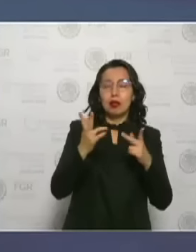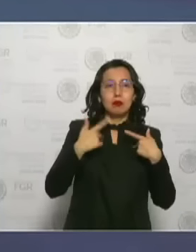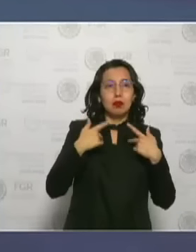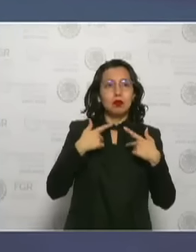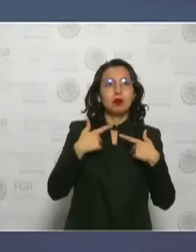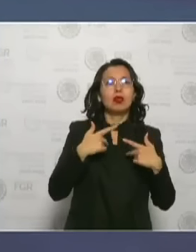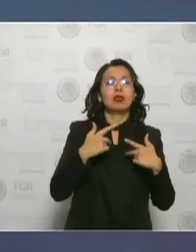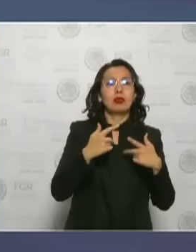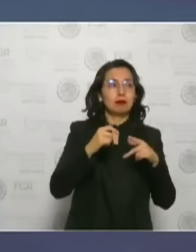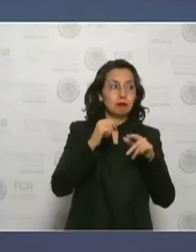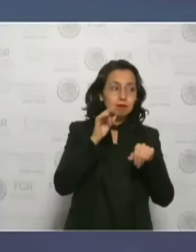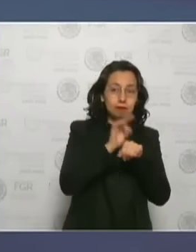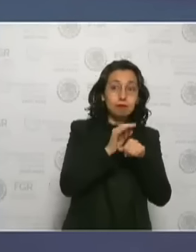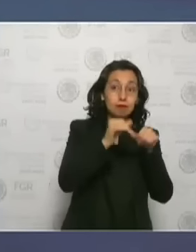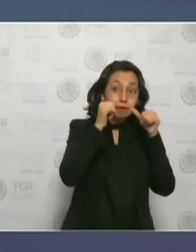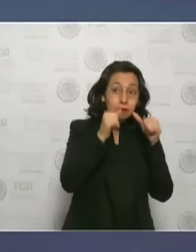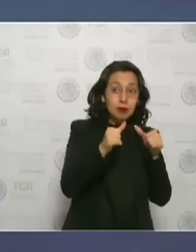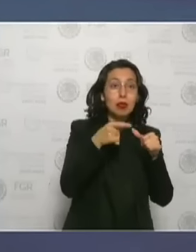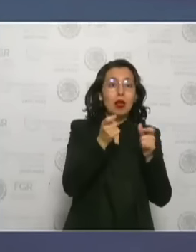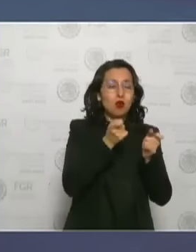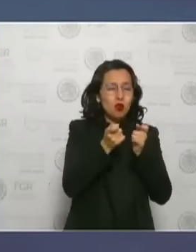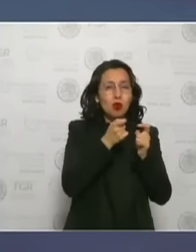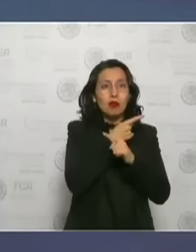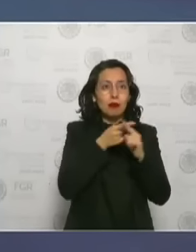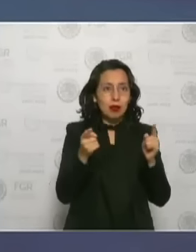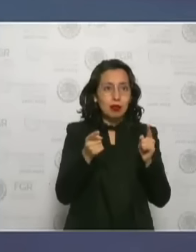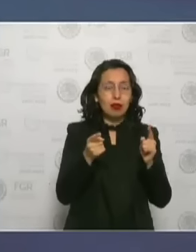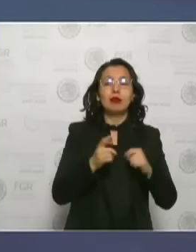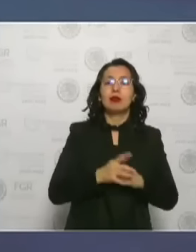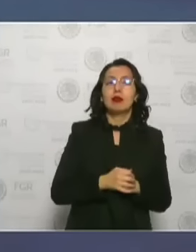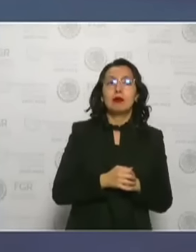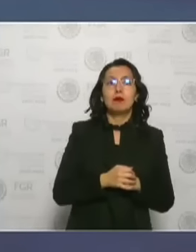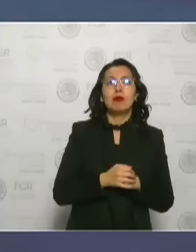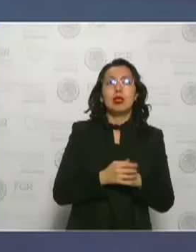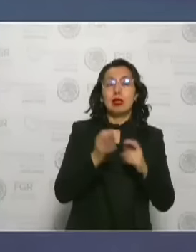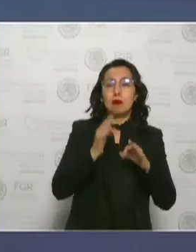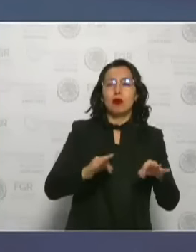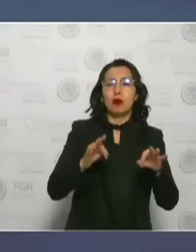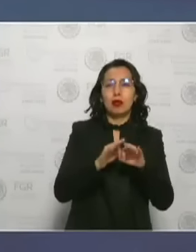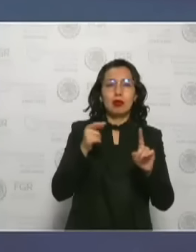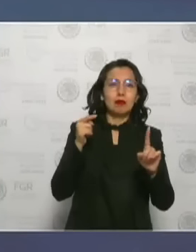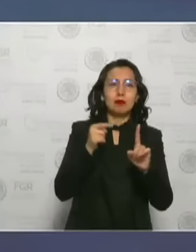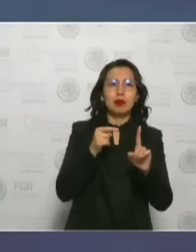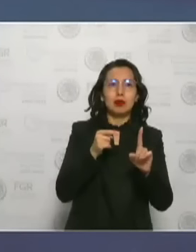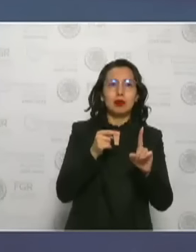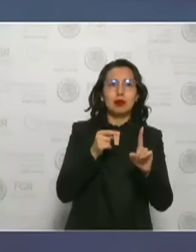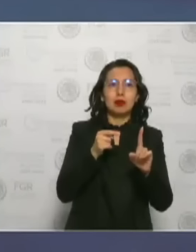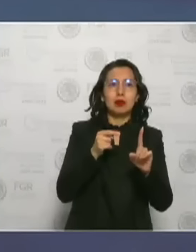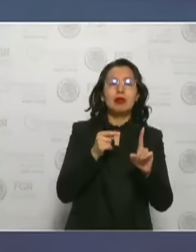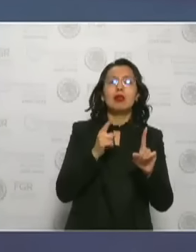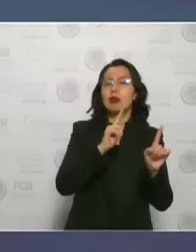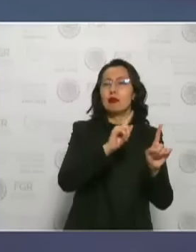una gestión diferenciada por complejidad, la priorización de fenómenos criminales y